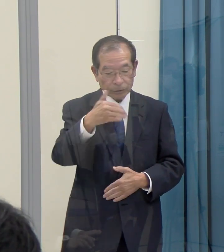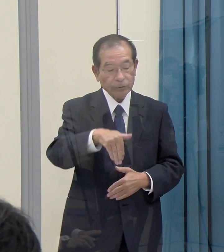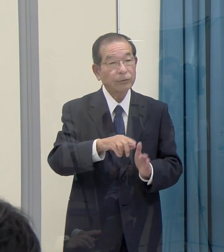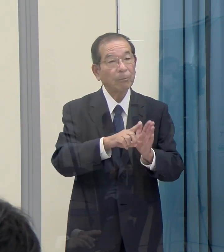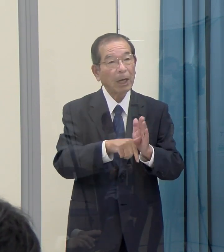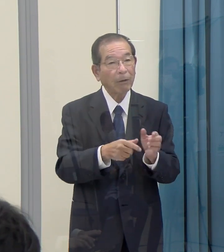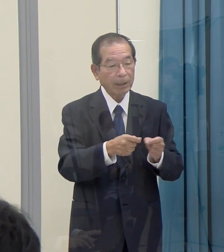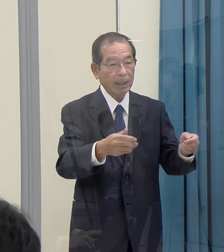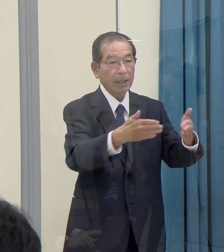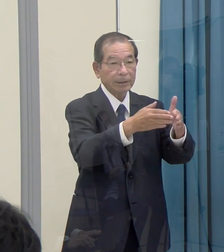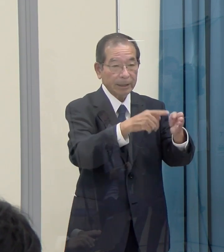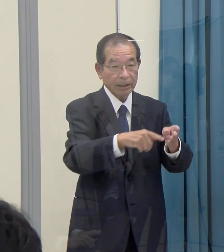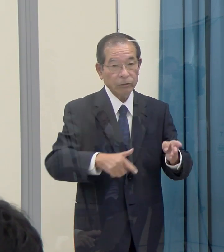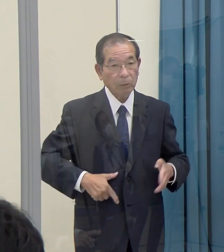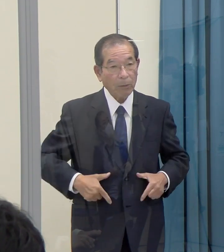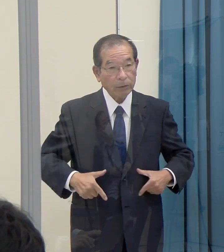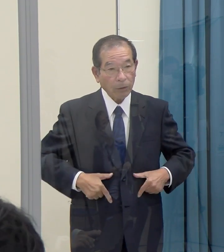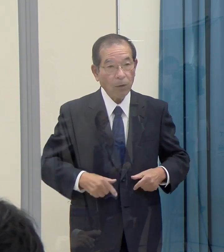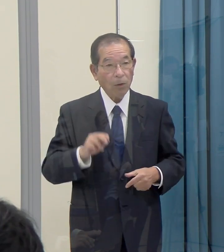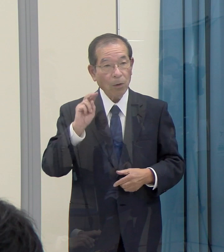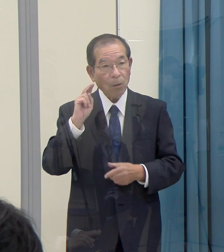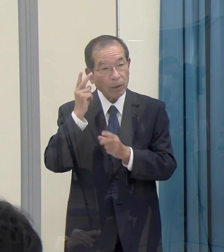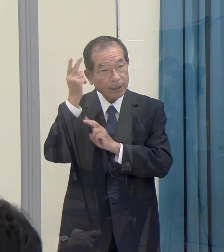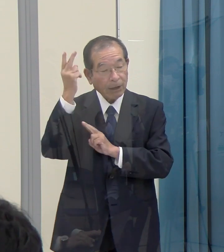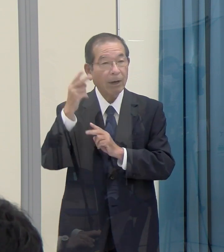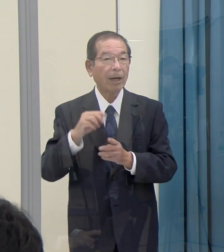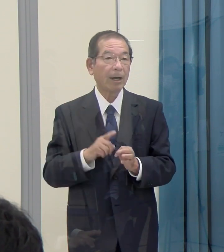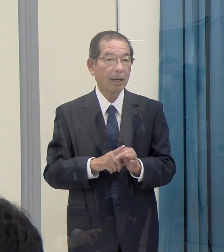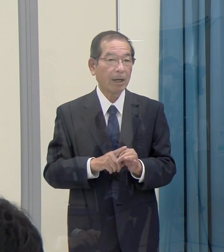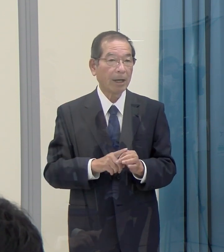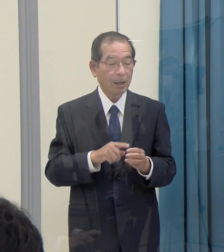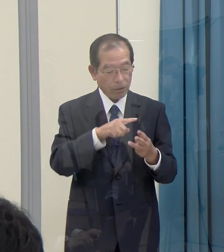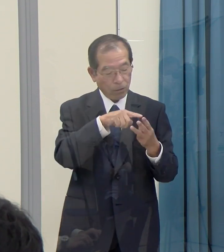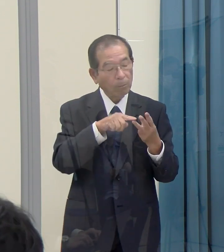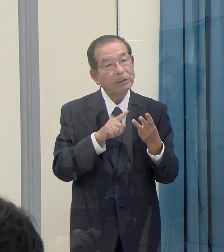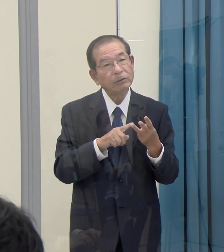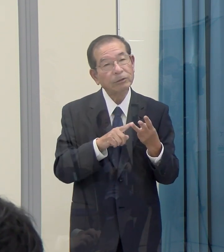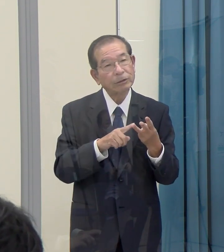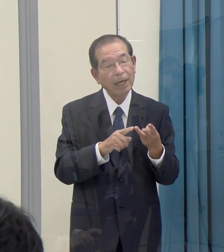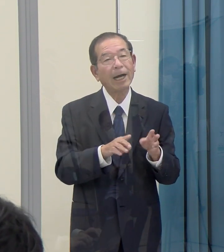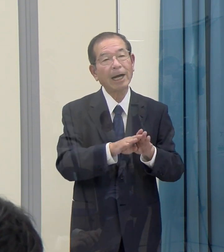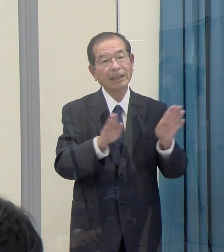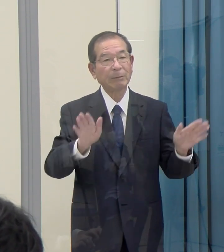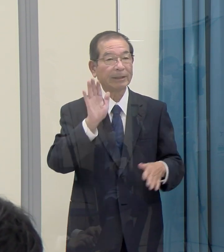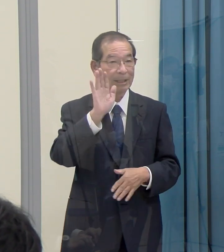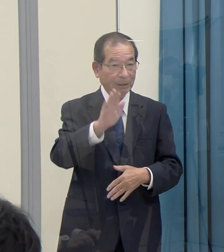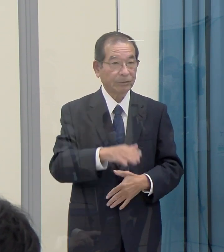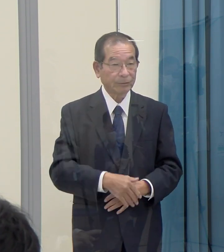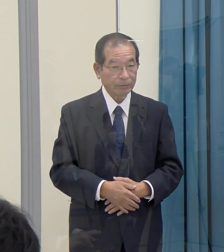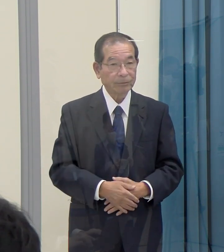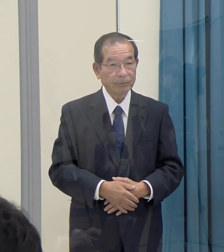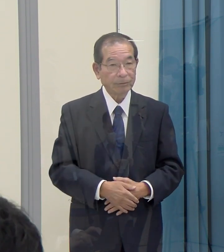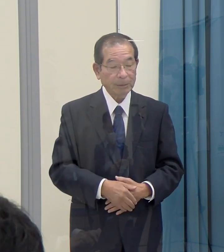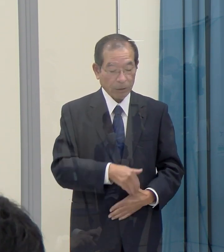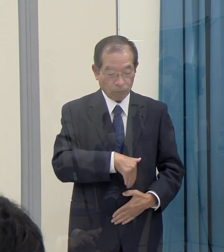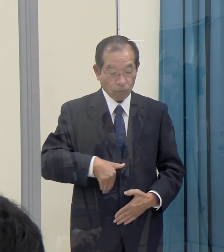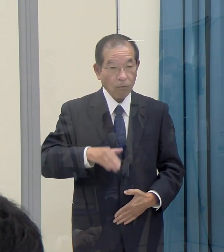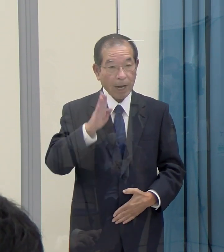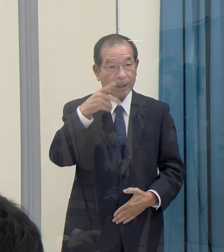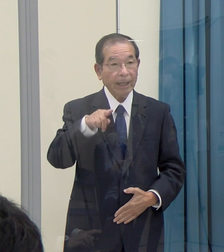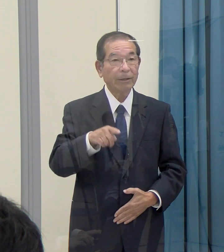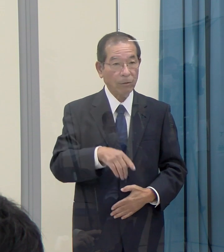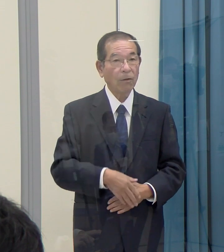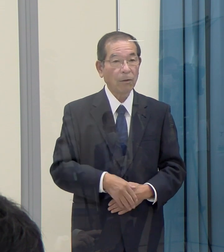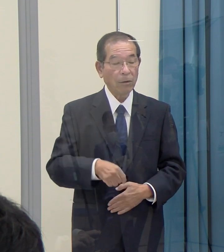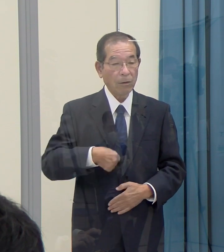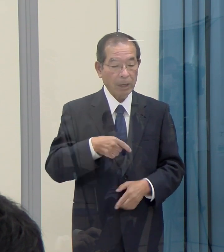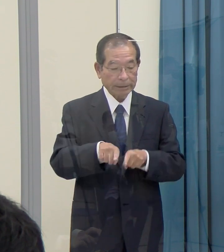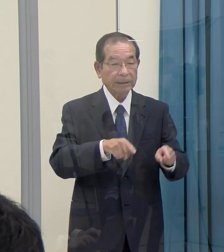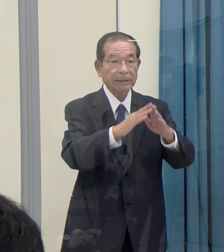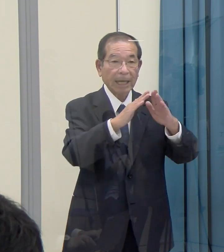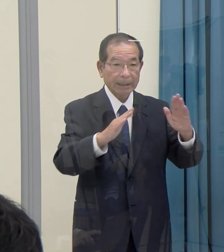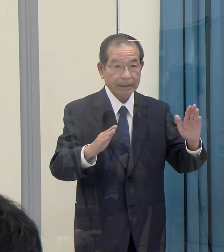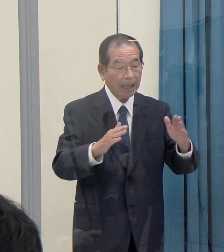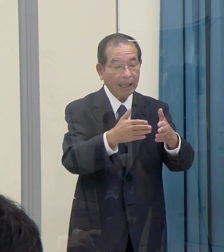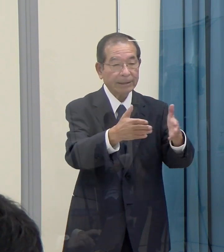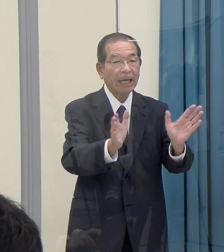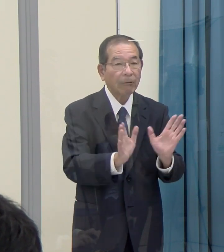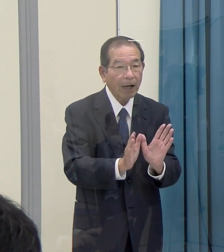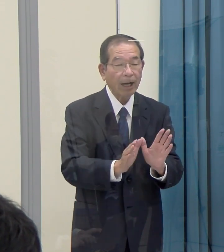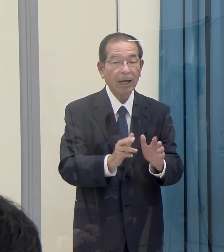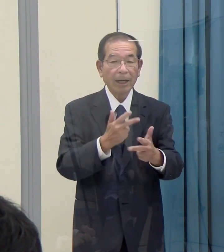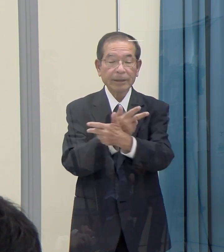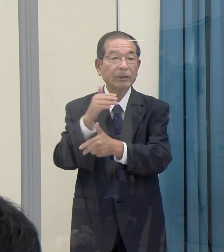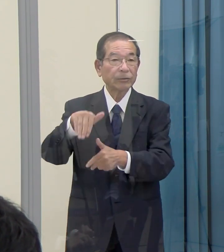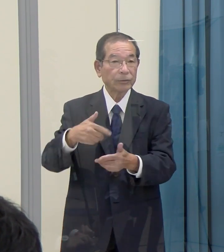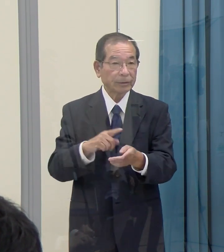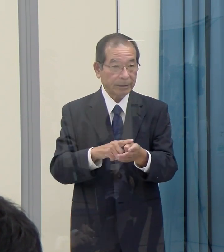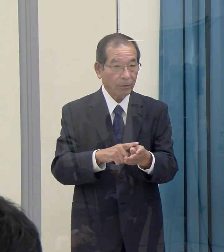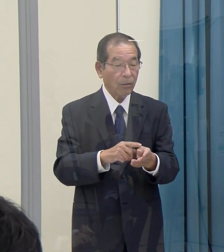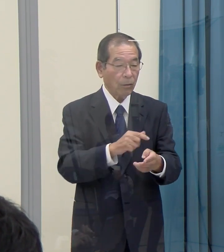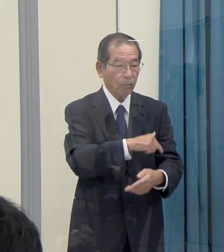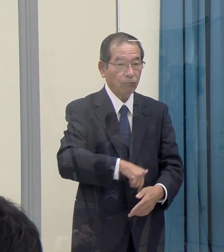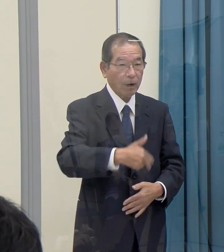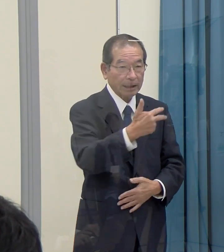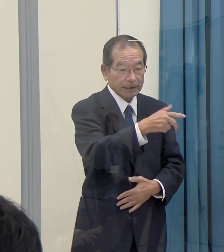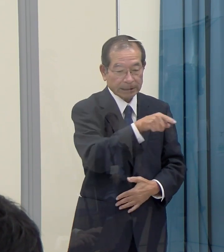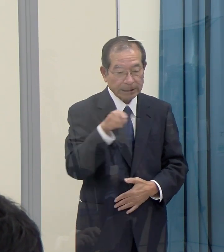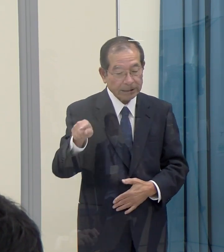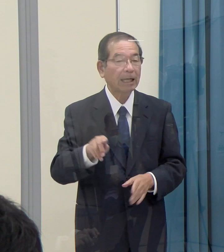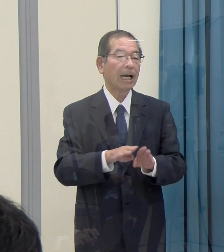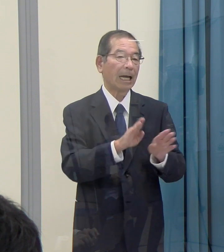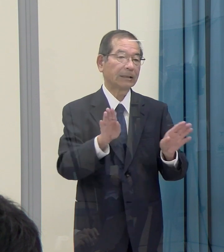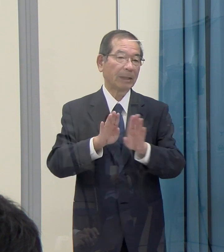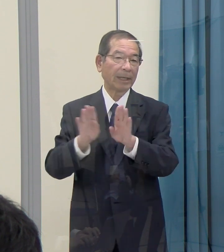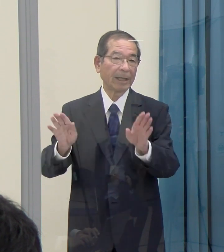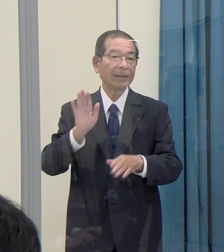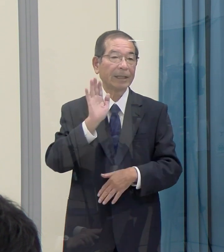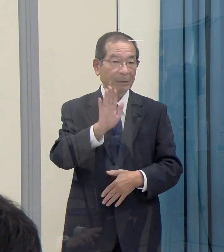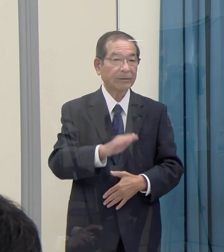九州では長崎県、熊本県、沖縄県が創設しています。県内の自治体では両政令市、北九州市と福岡市が創設しています。